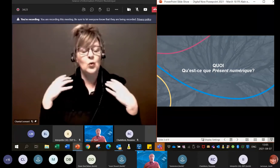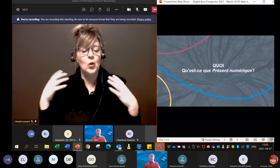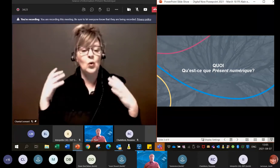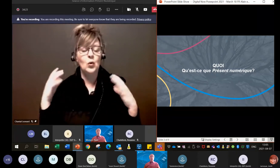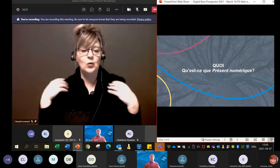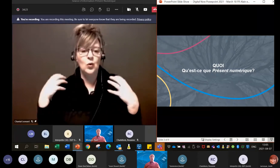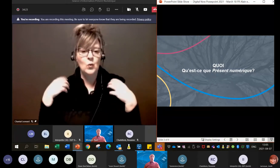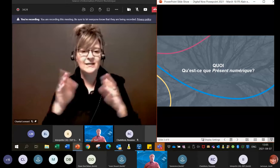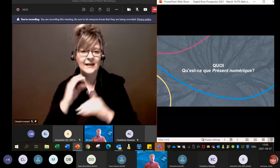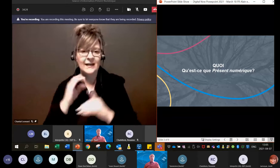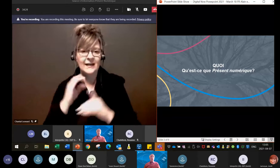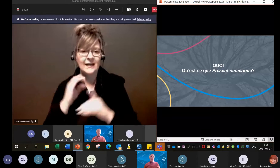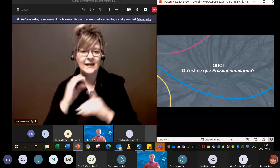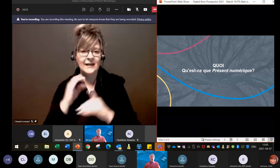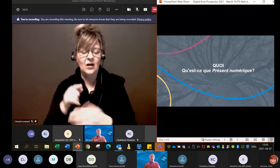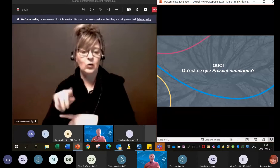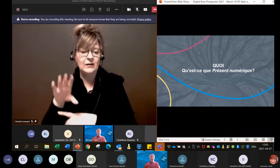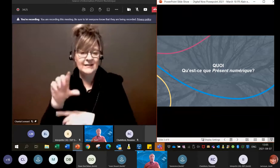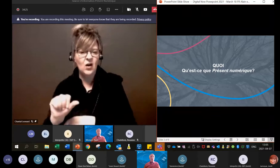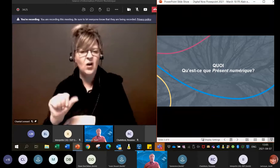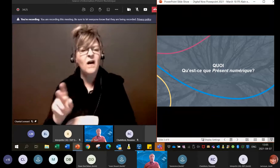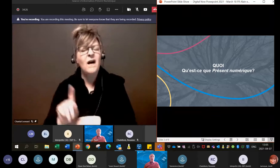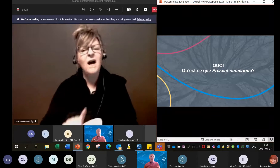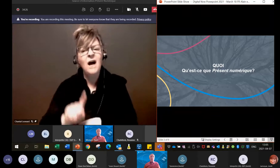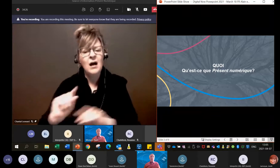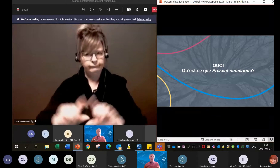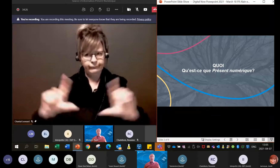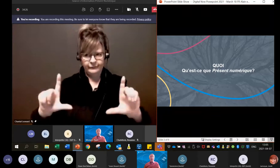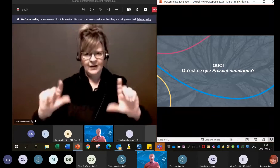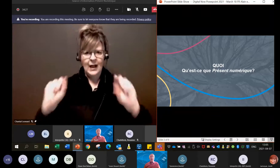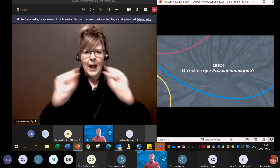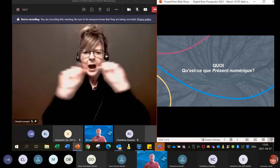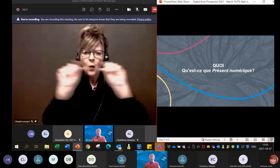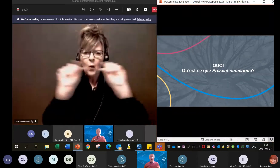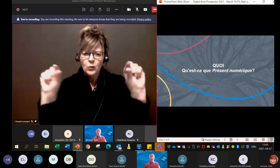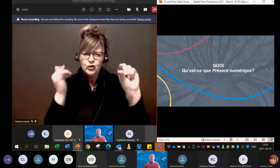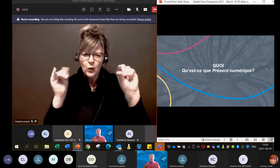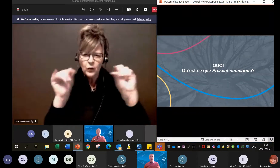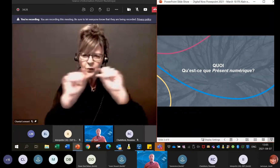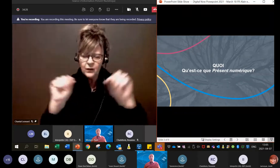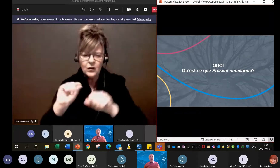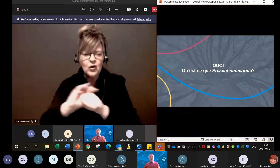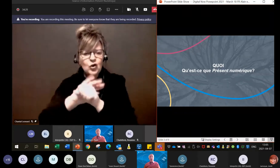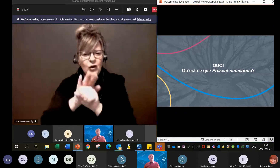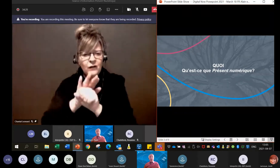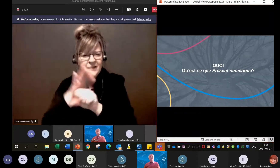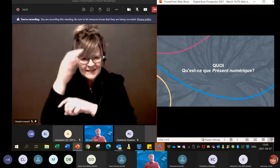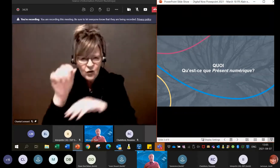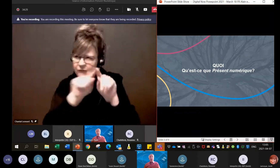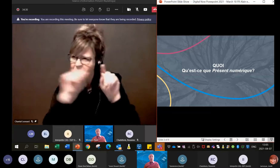sur le bandeau jaune COVID-19, vous obtiendrez la liste des soutiens du